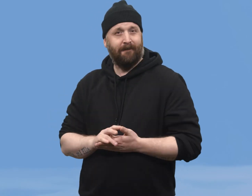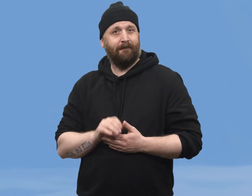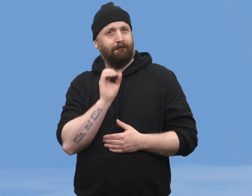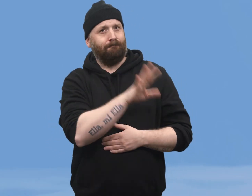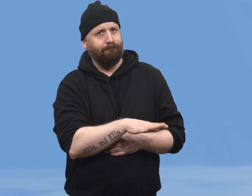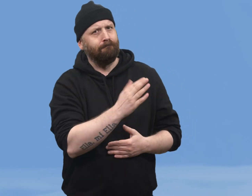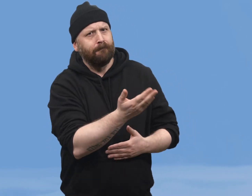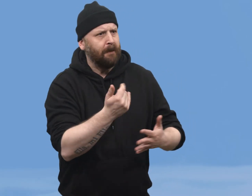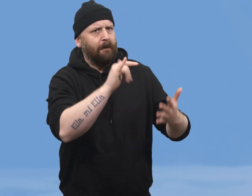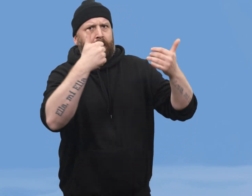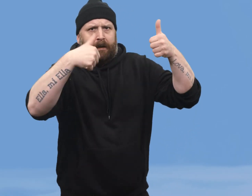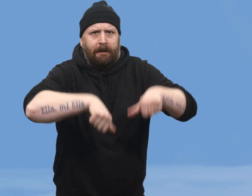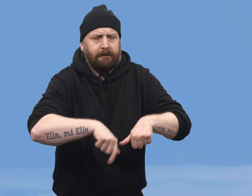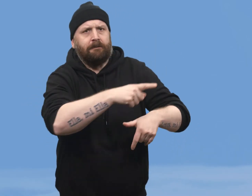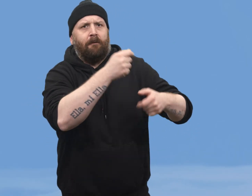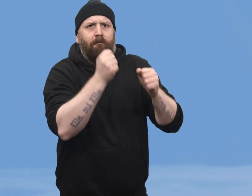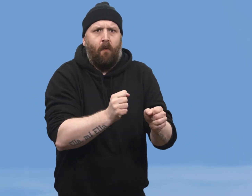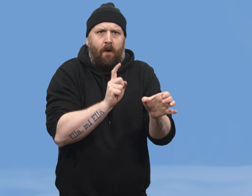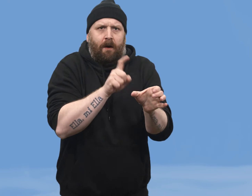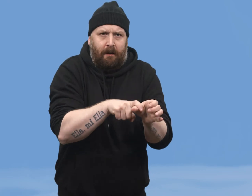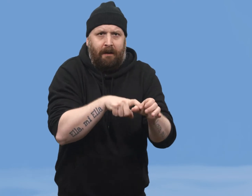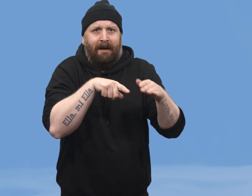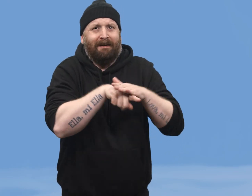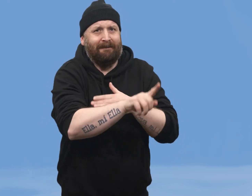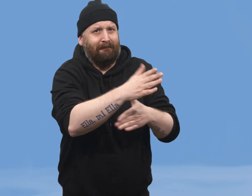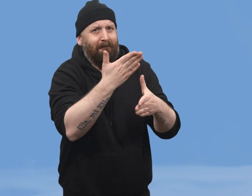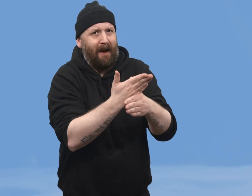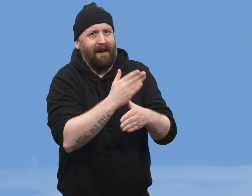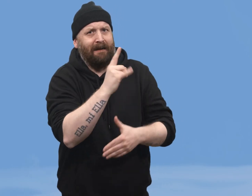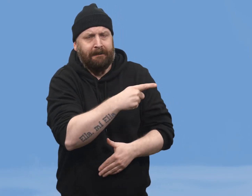Så får du en melding om at det er krise og at du må logge inn på BankID.